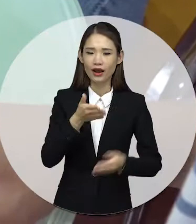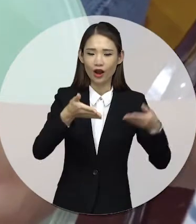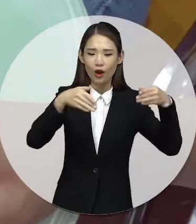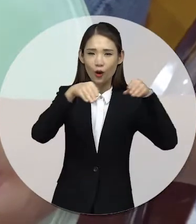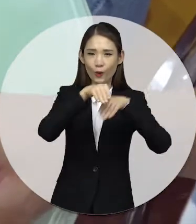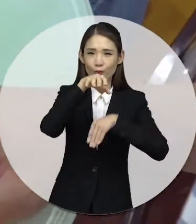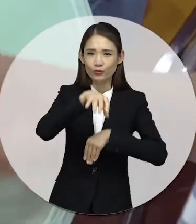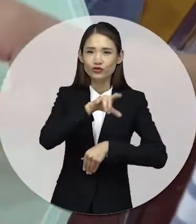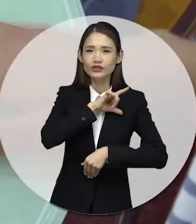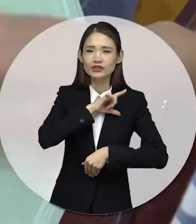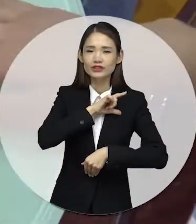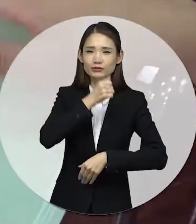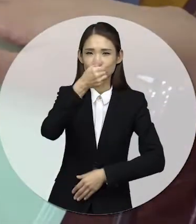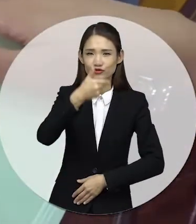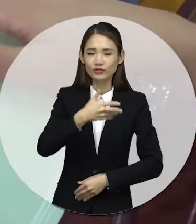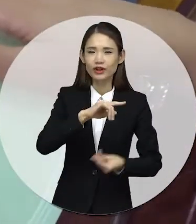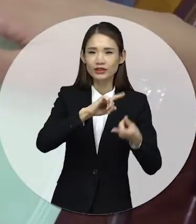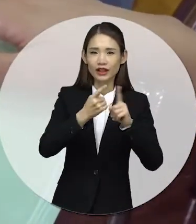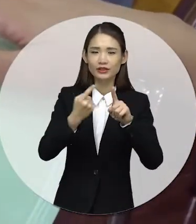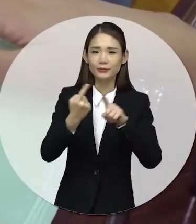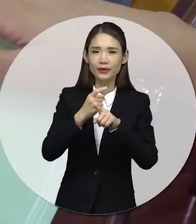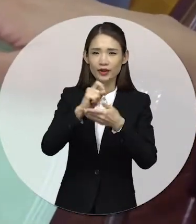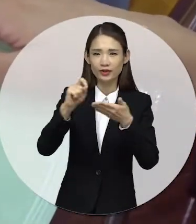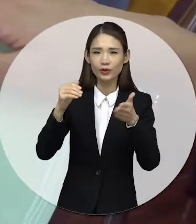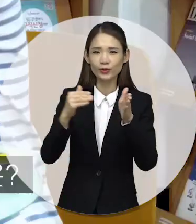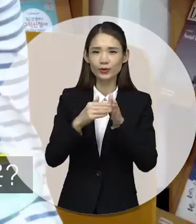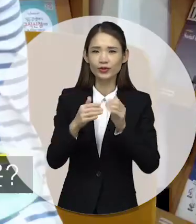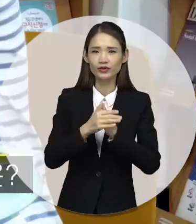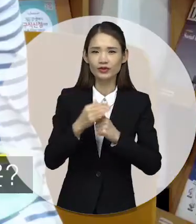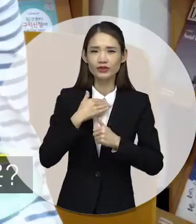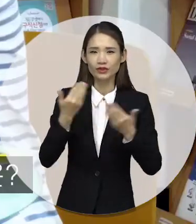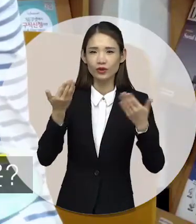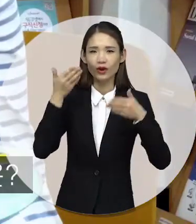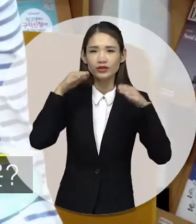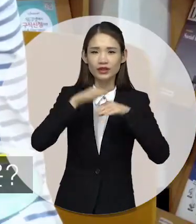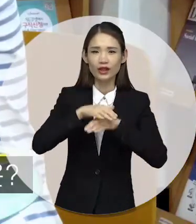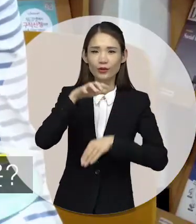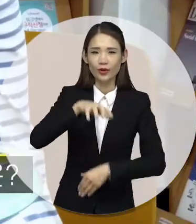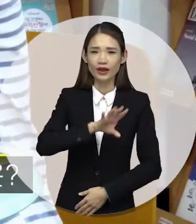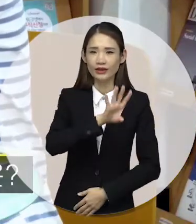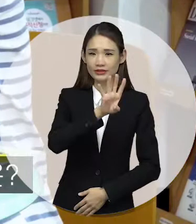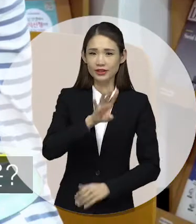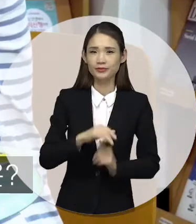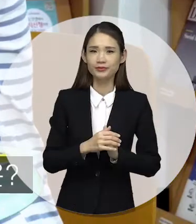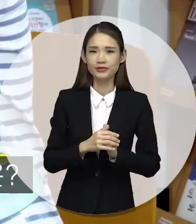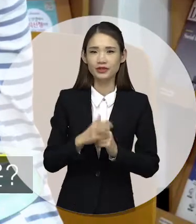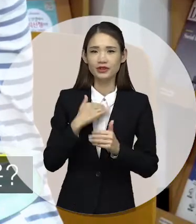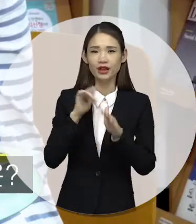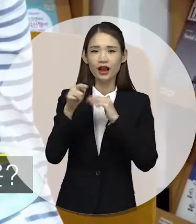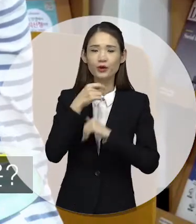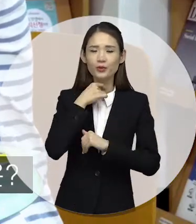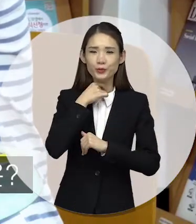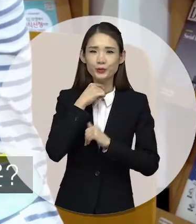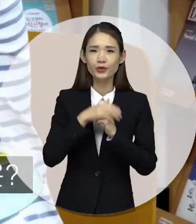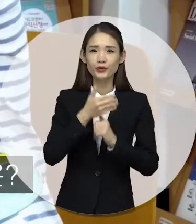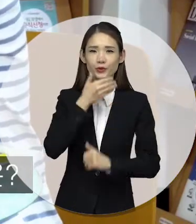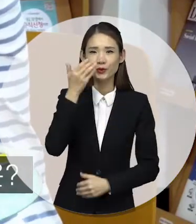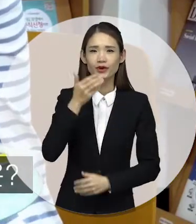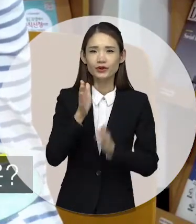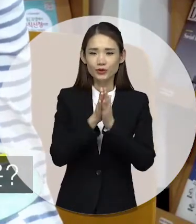김한솔 : 그러면 여기 뭐야, 우리가 있는 데가 학생회관이니까, 4번 학생회관, 그러면 우리가 가야 할 내가, 나의 로망 도서관은?